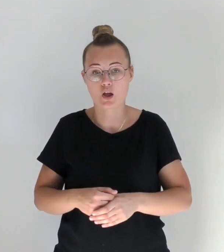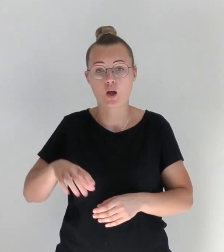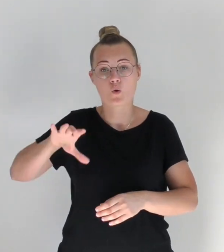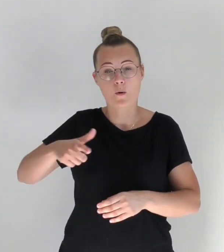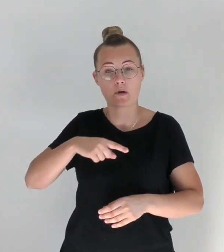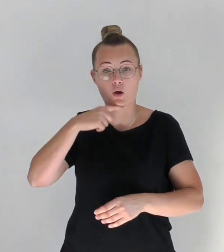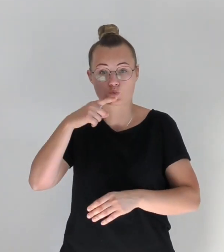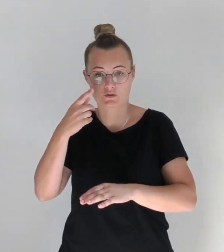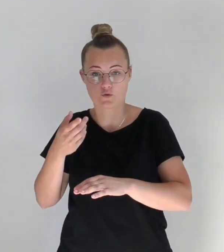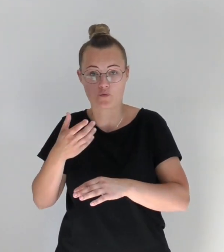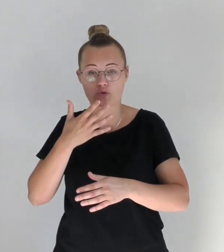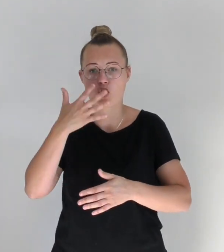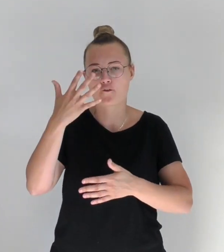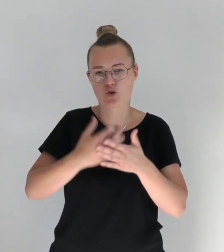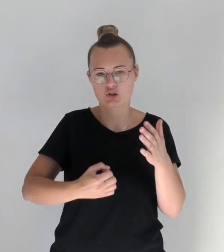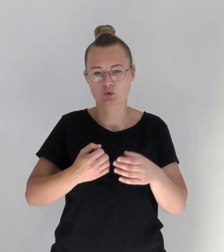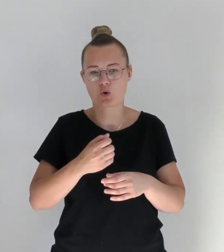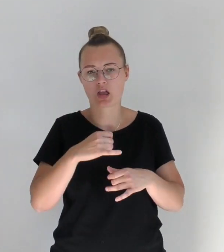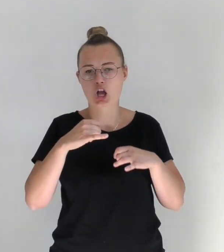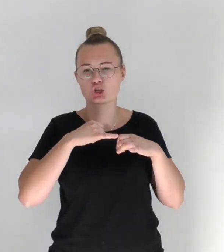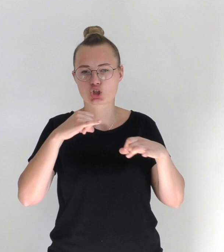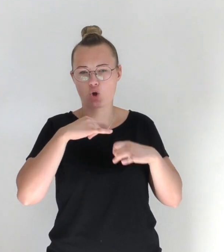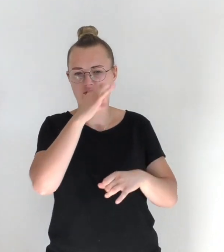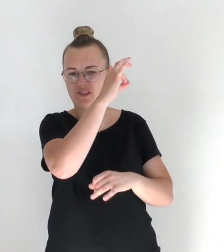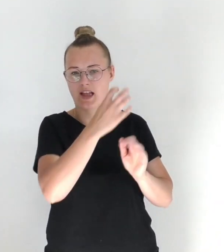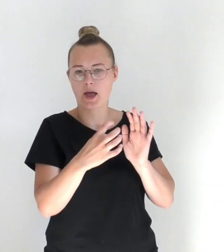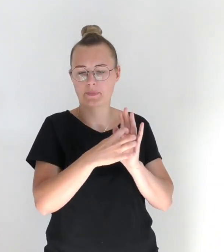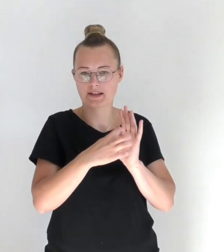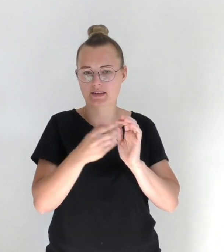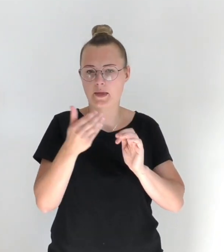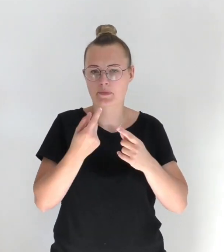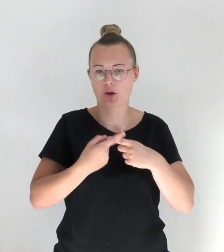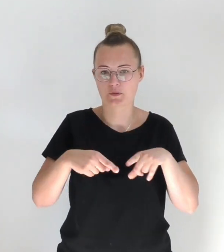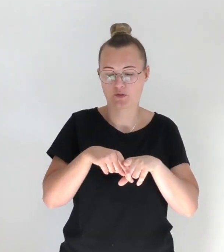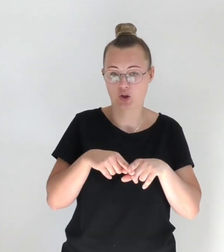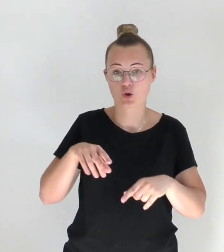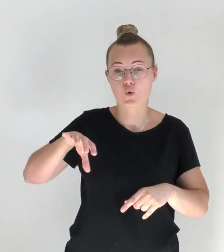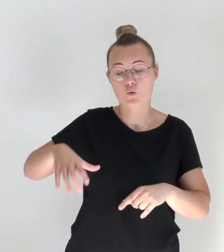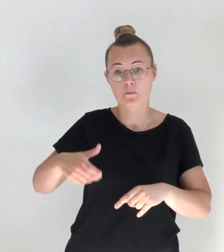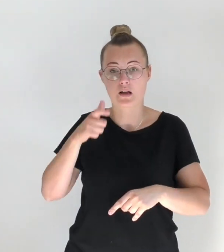Oszuści podszywają się pod rządową aplikację mObywatel.